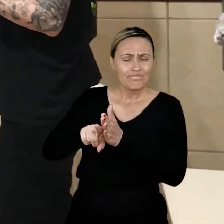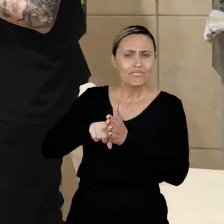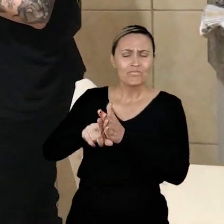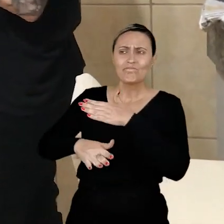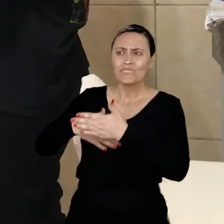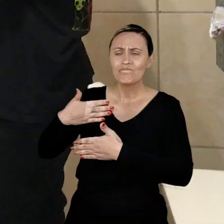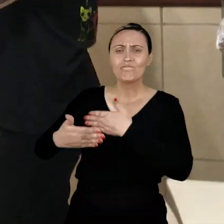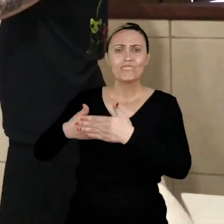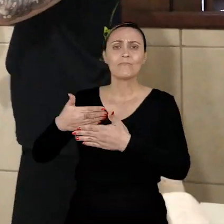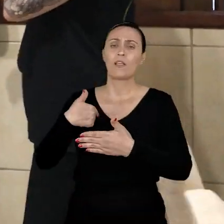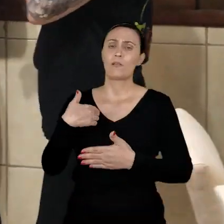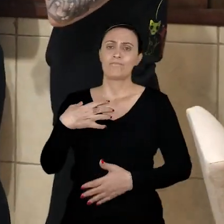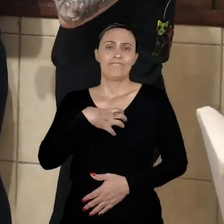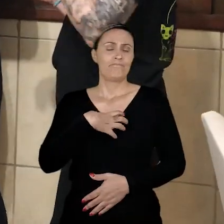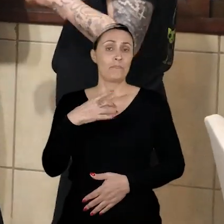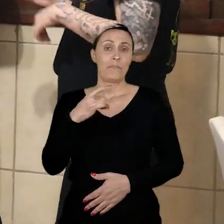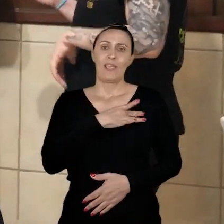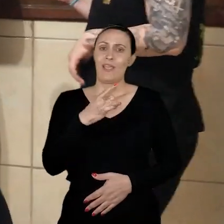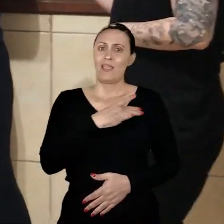A minha cabeça não funcionava.